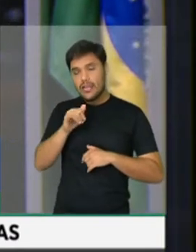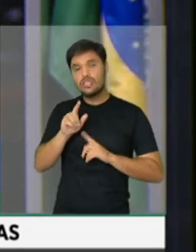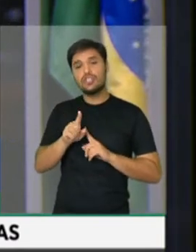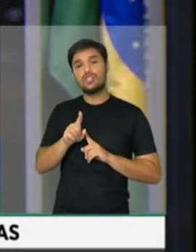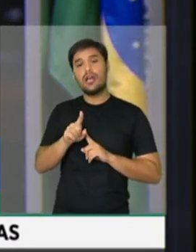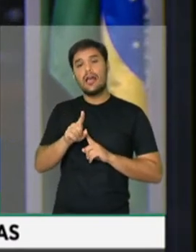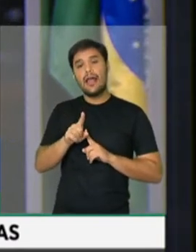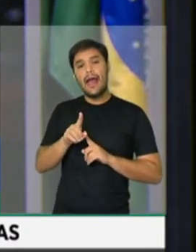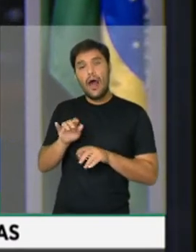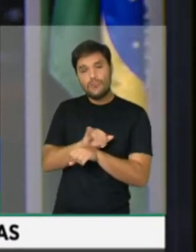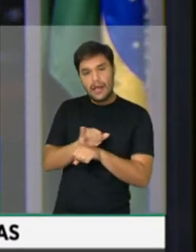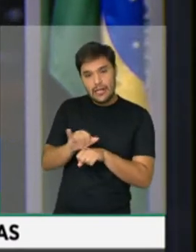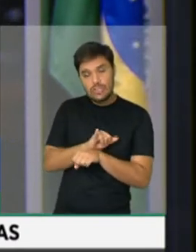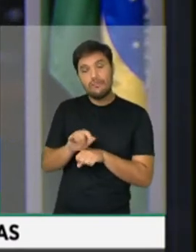RELACIONADAS É EXPANSÃO